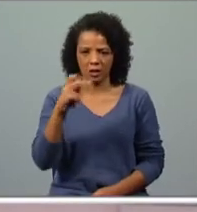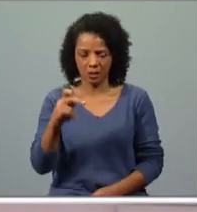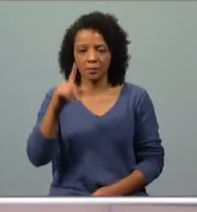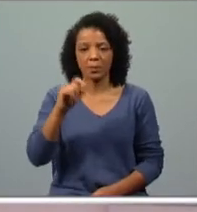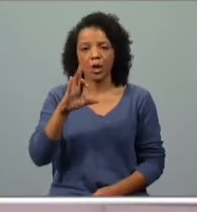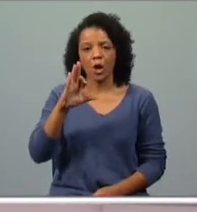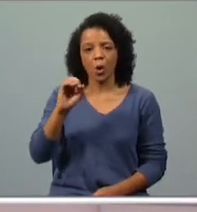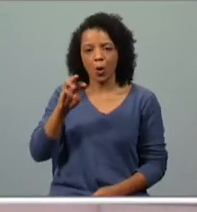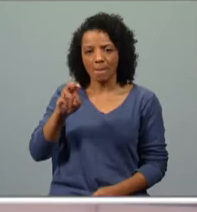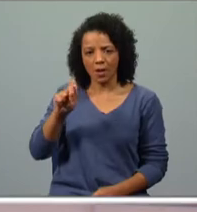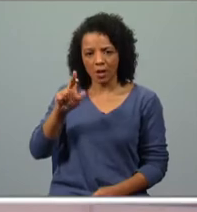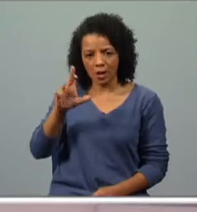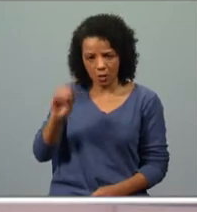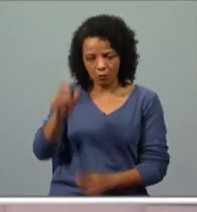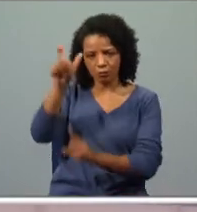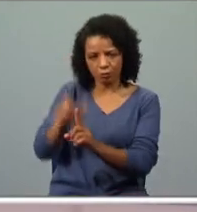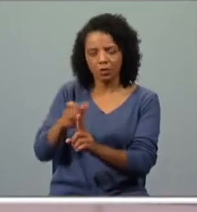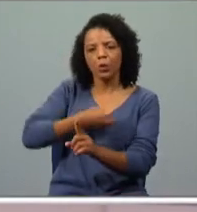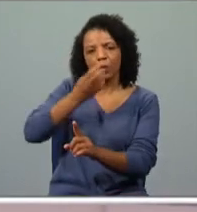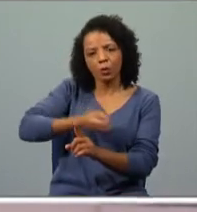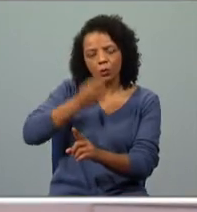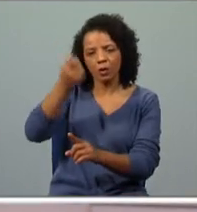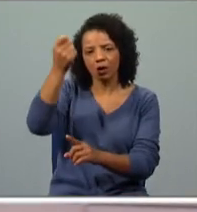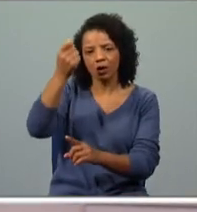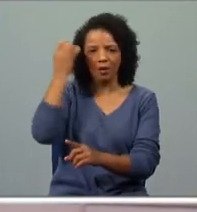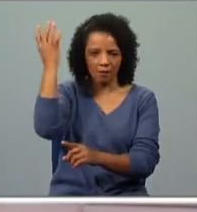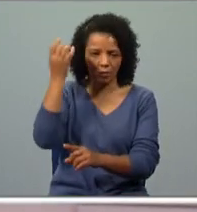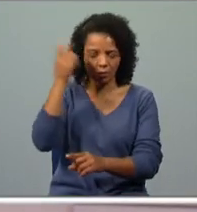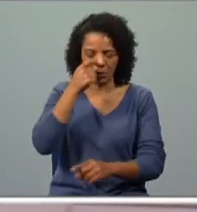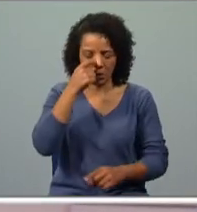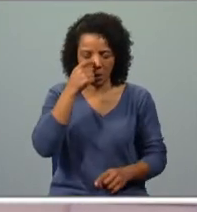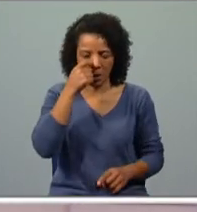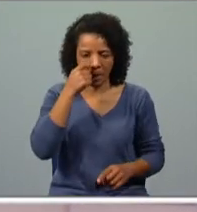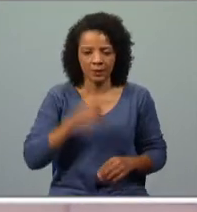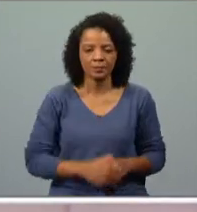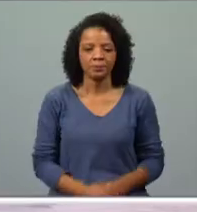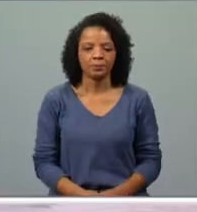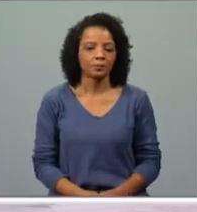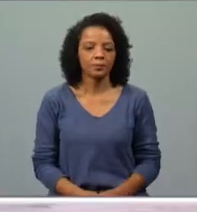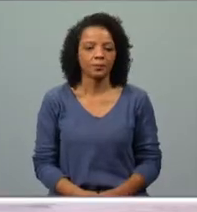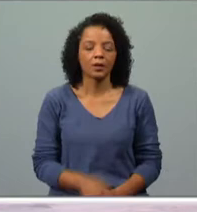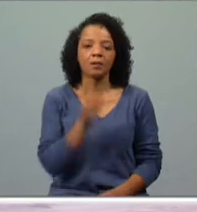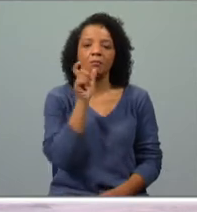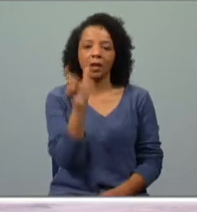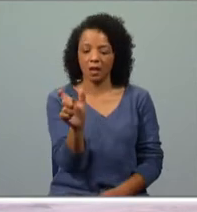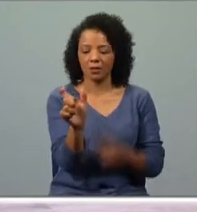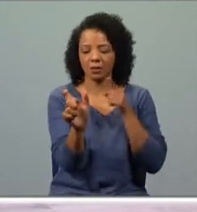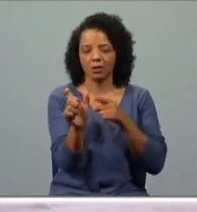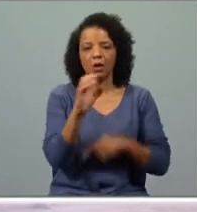não é a contar as aventuras de Ulisses Então esta palavra Odisseia vem do nome 不是講述奧德修斯的歷險所以奧德賽這個詞就是從名字而來的